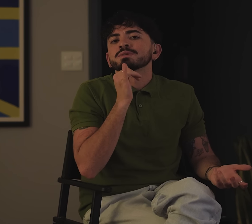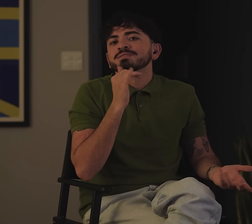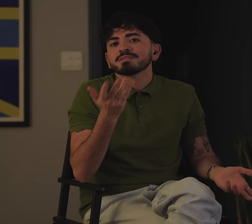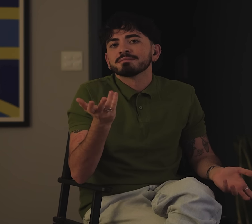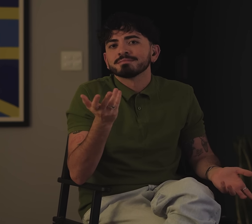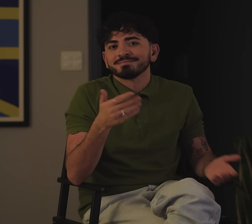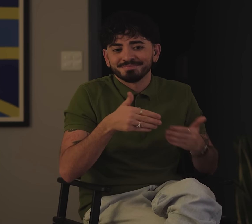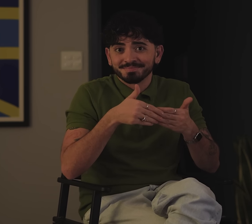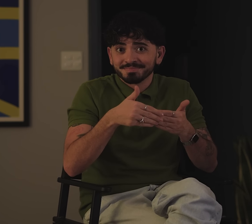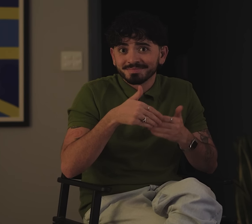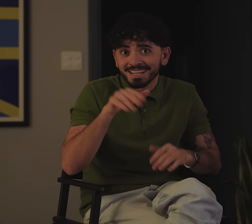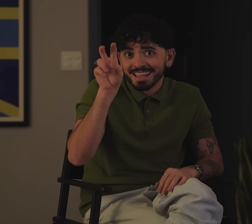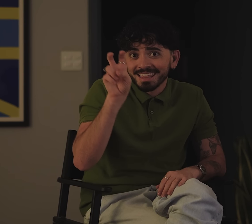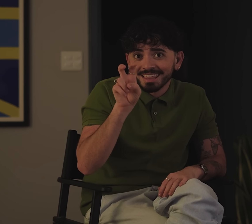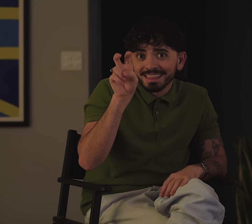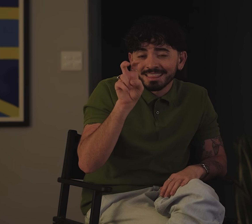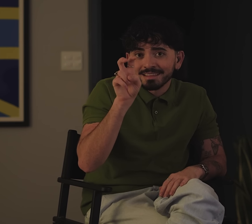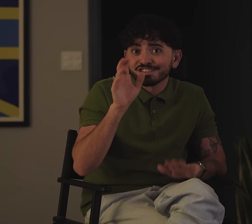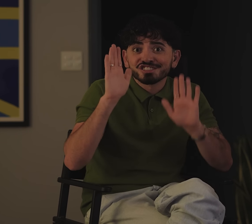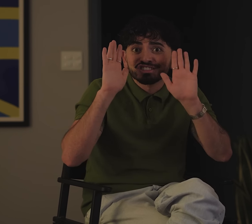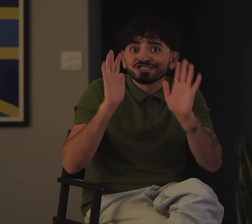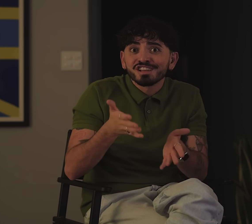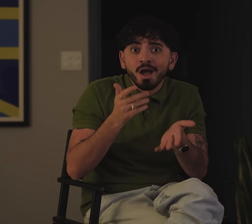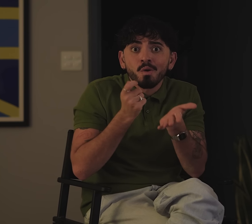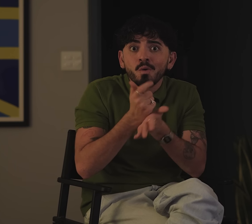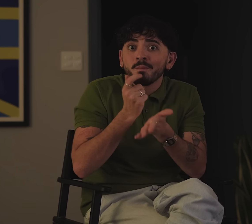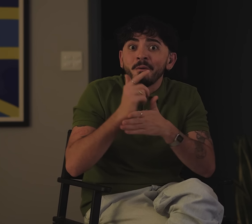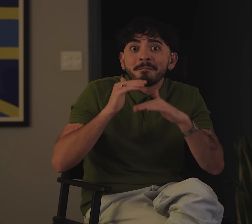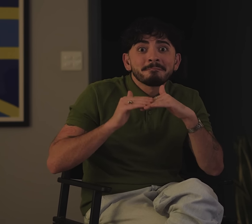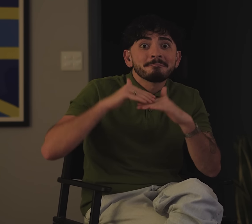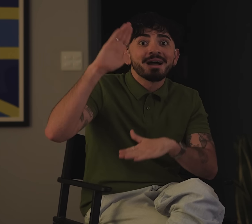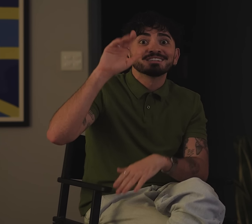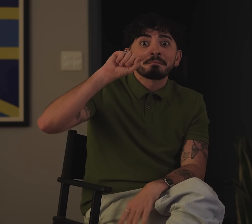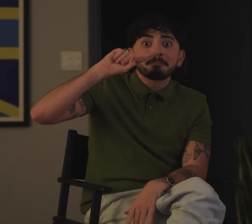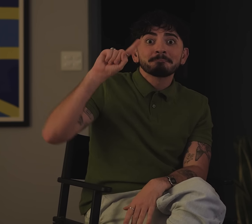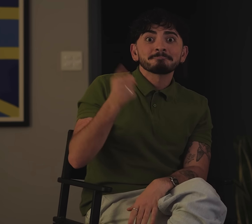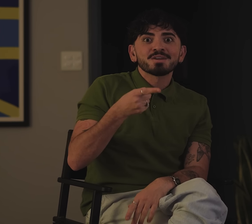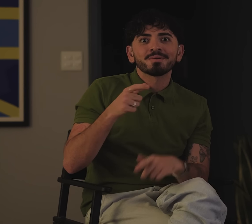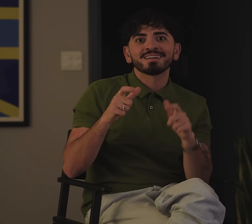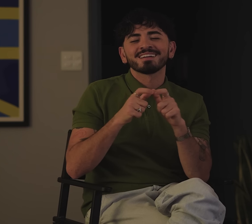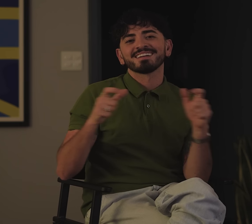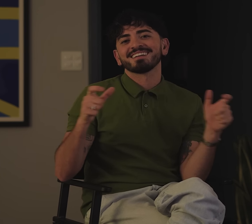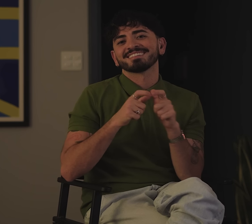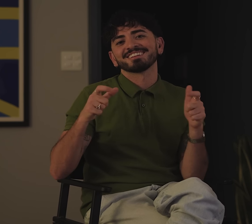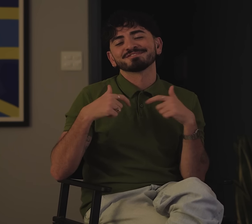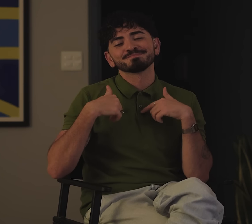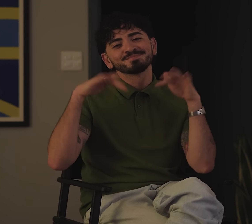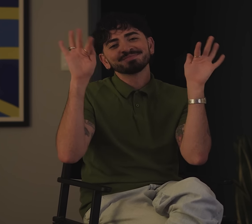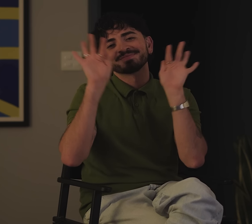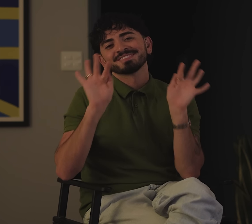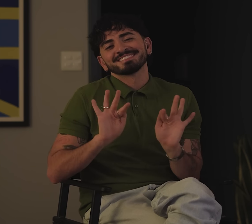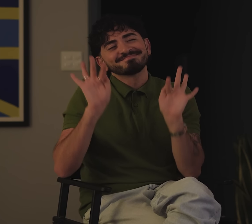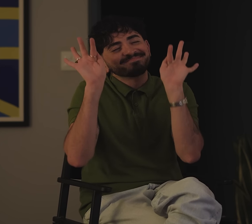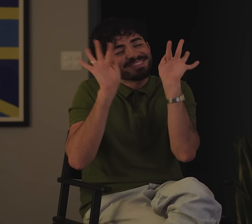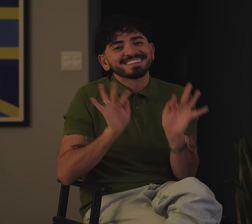Por exemplo, agora, na quinta edição, mais de mil pessoas já garantiram seus ingressos. Fiquei imensamente feliz!